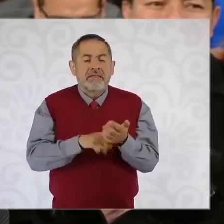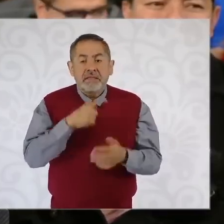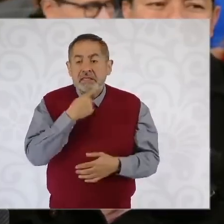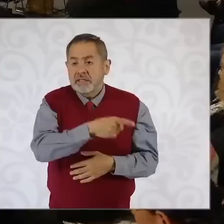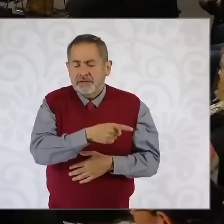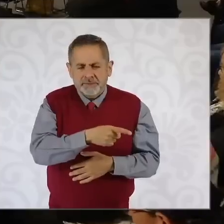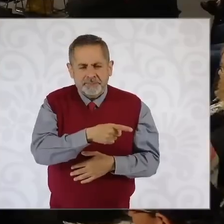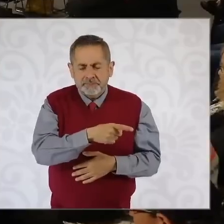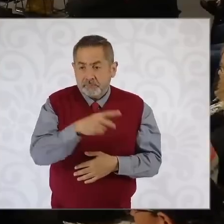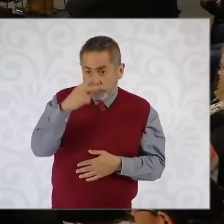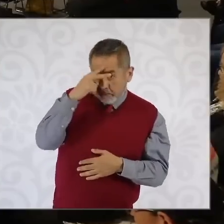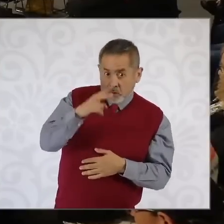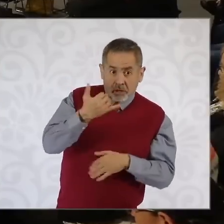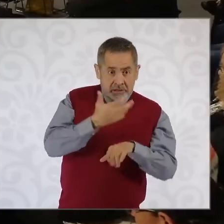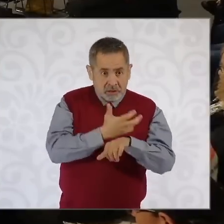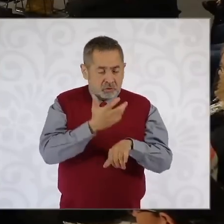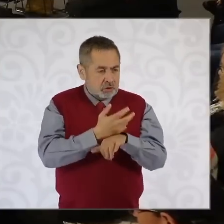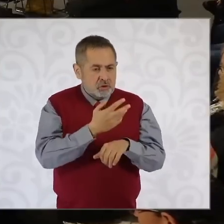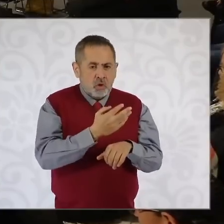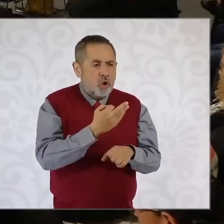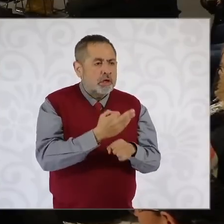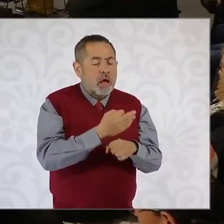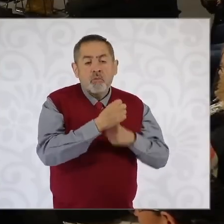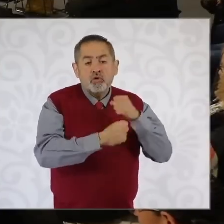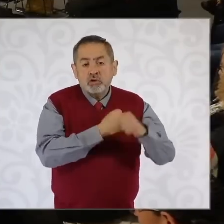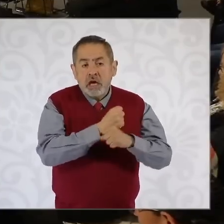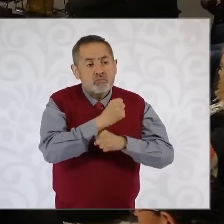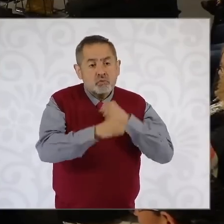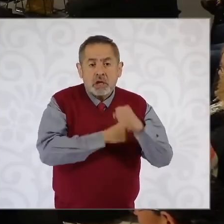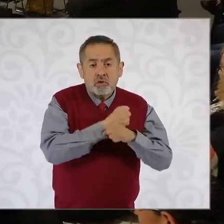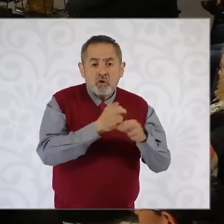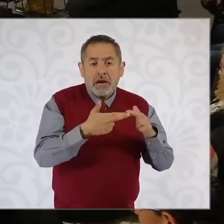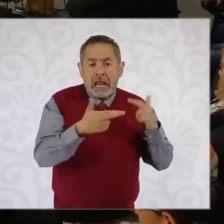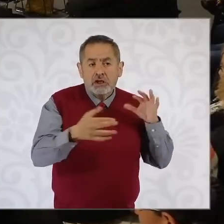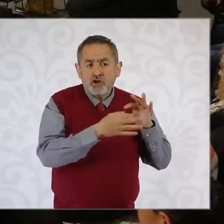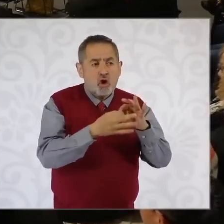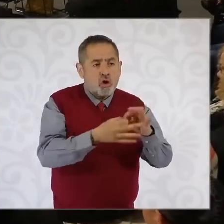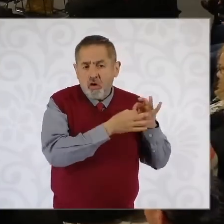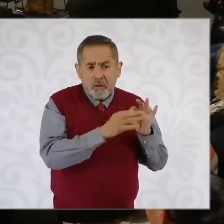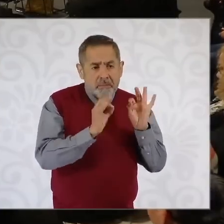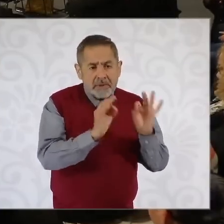México y Estados Unidos ha sido históricamente significativa México es hoy el socio comercial